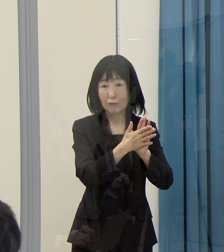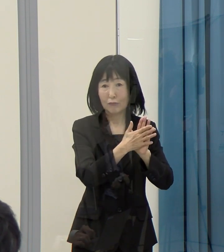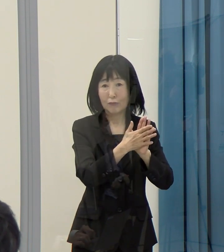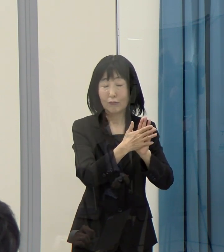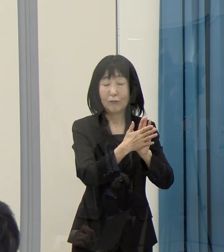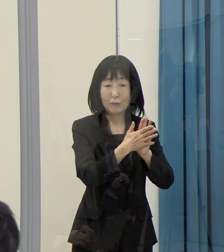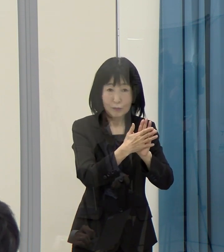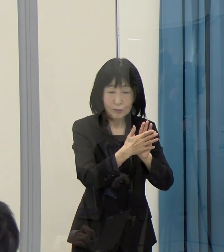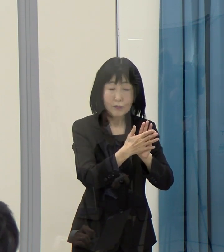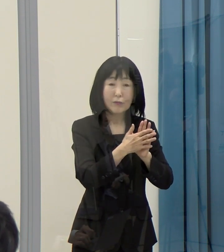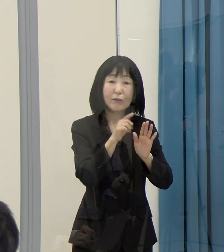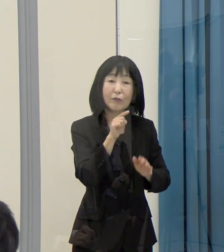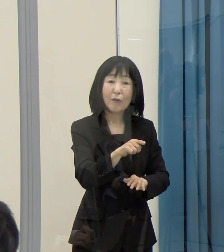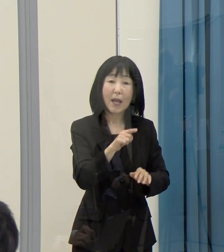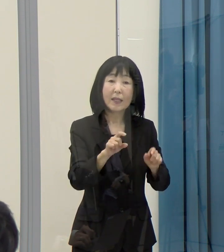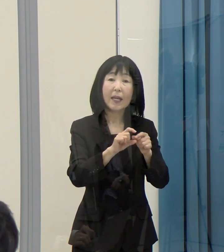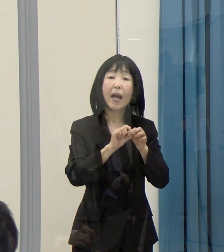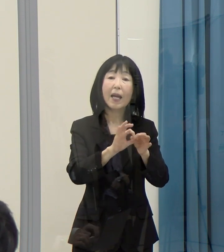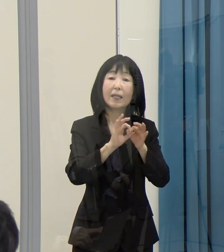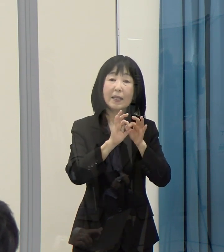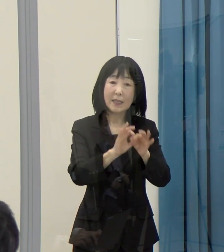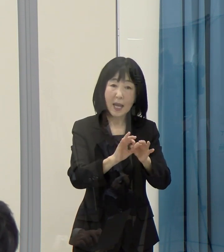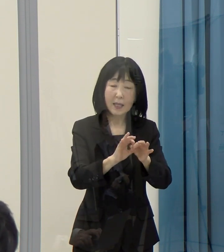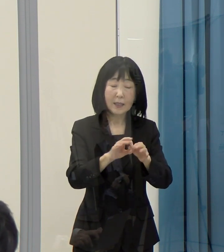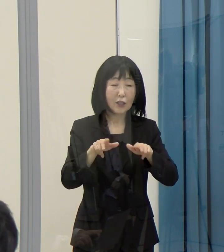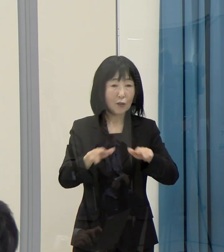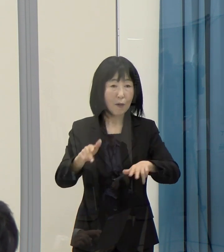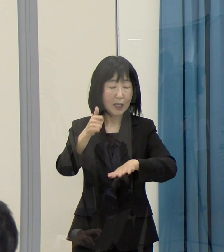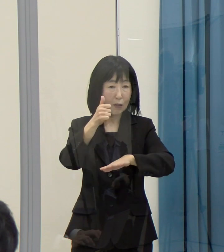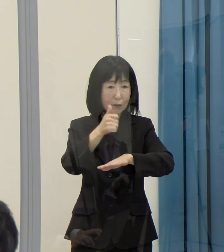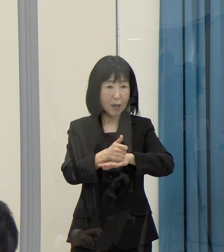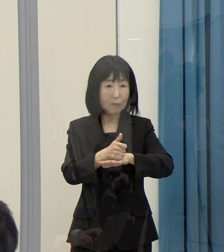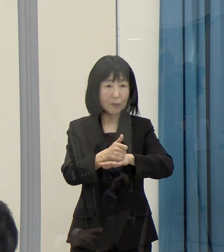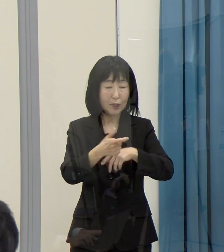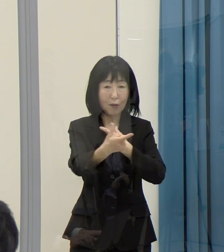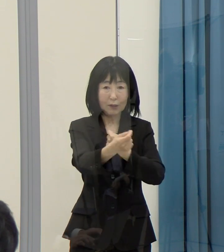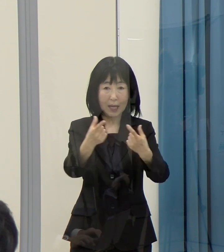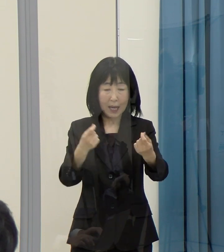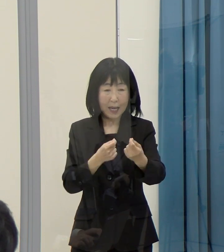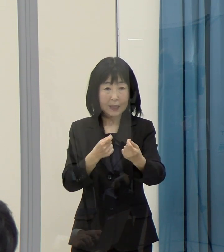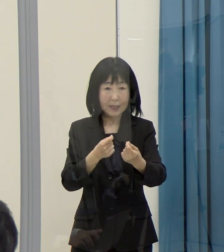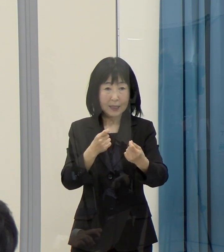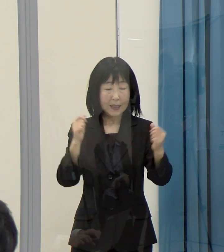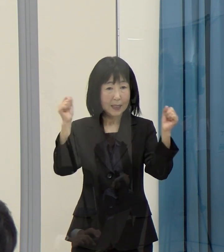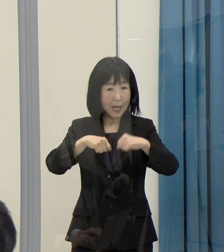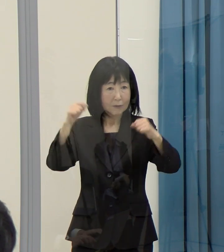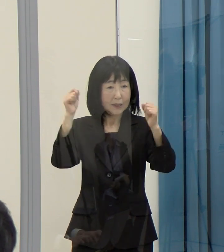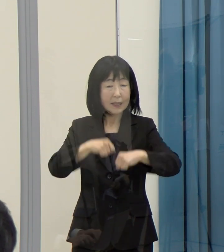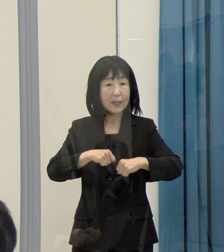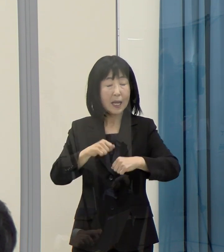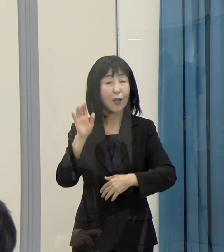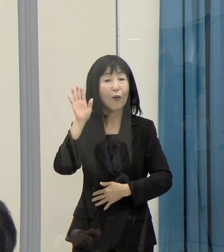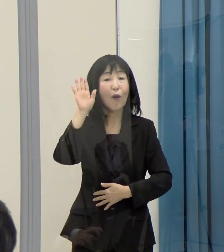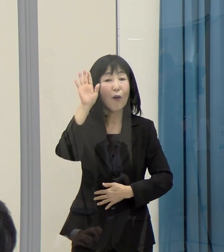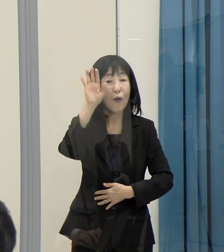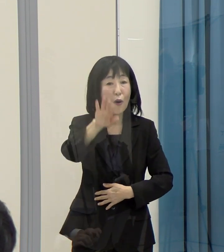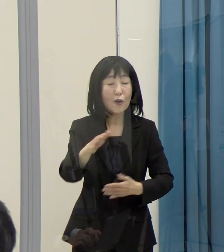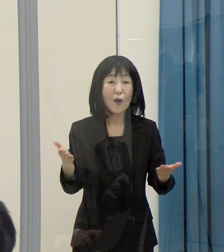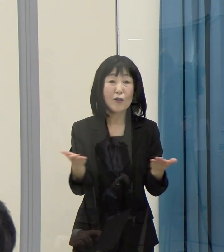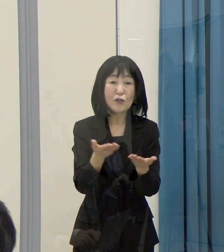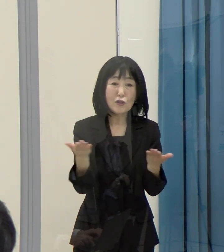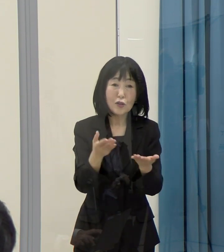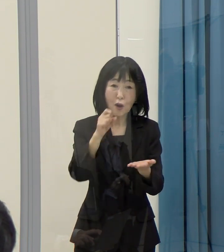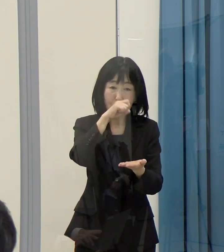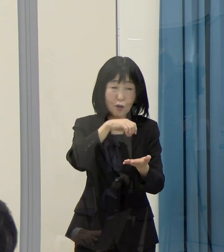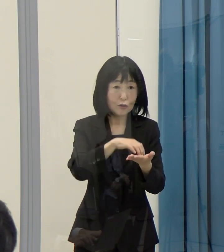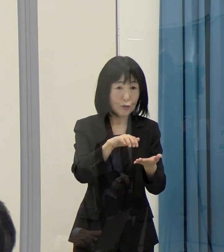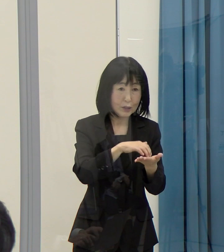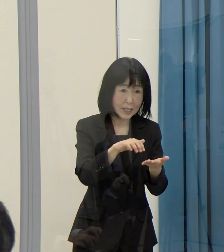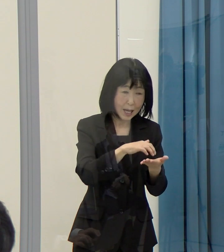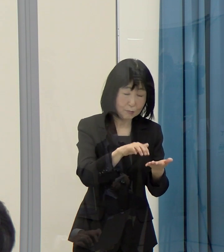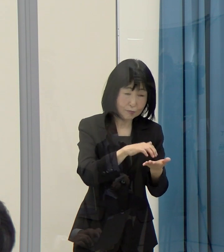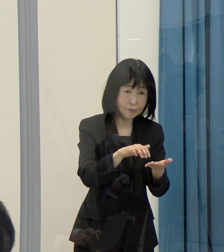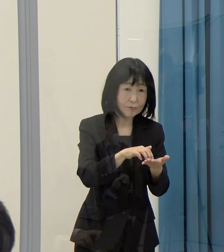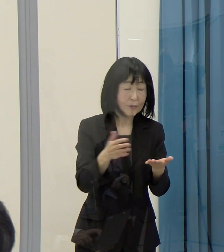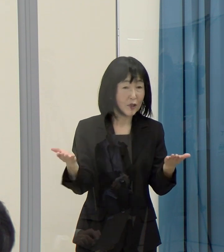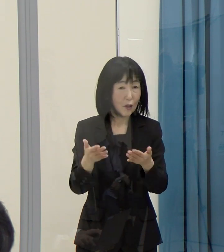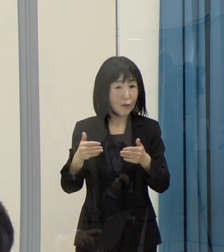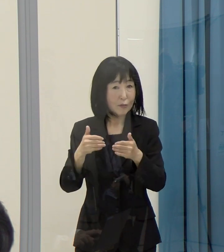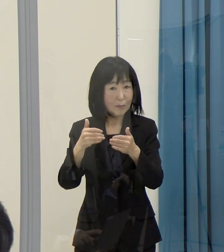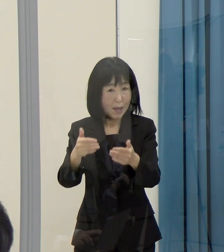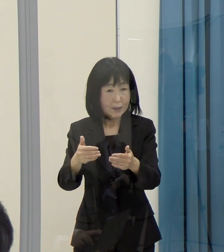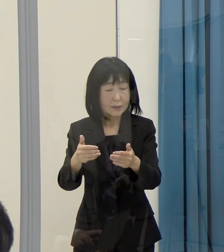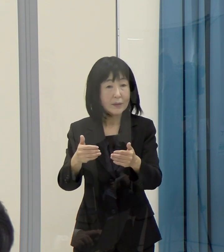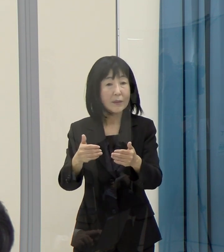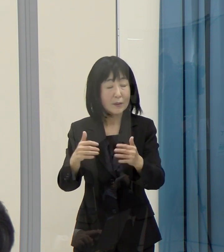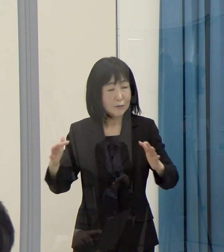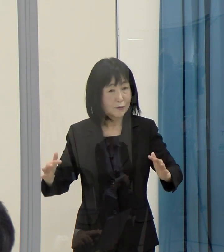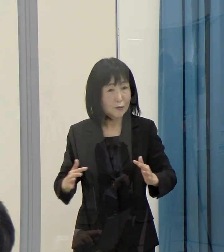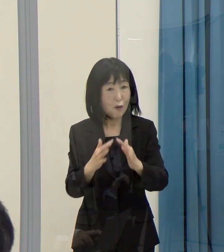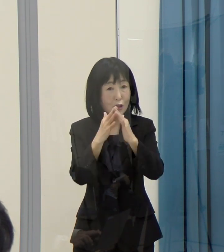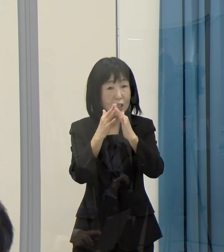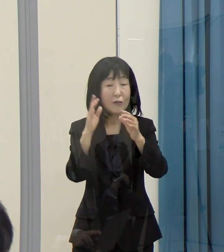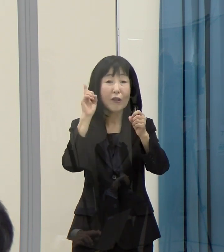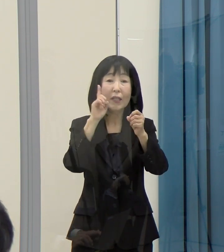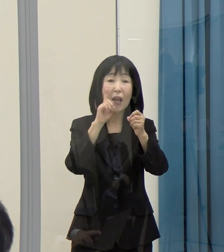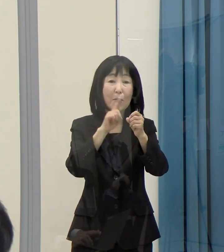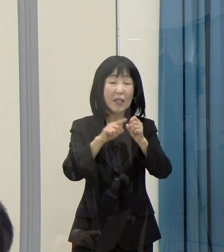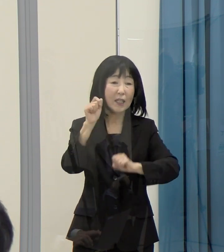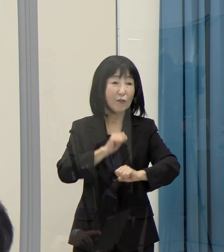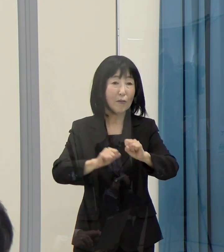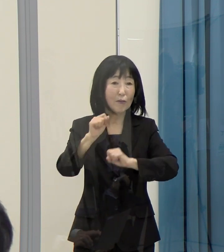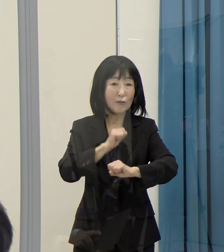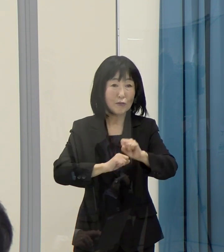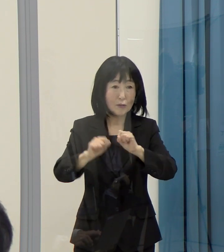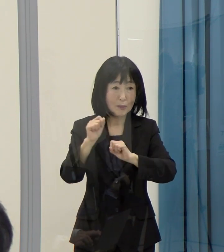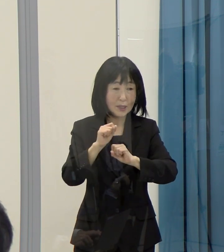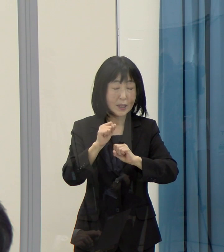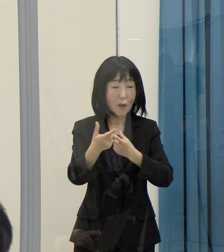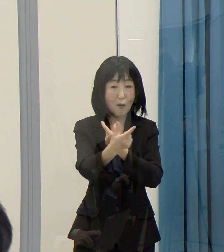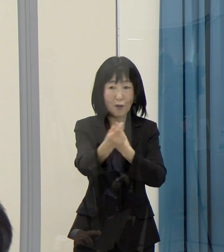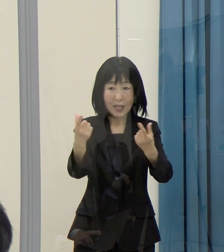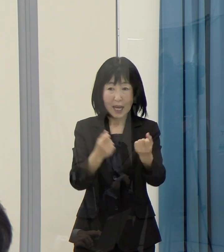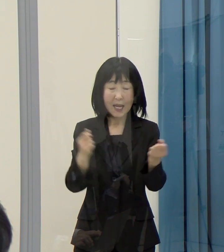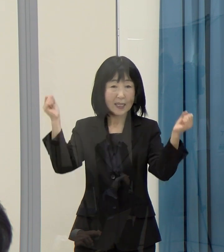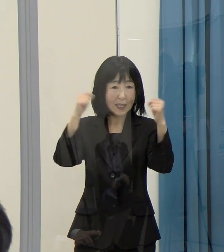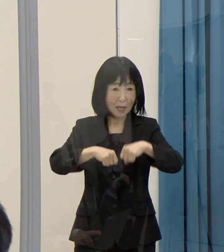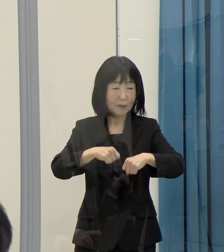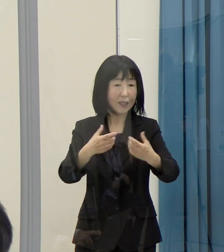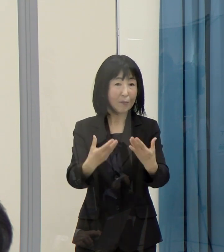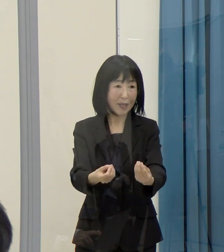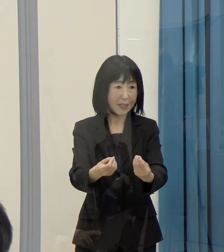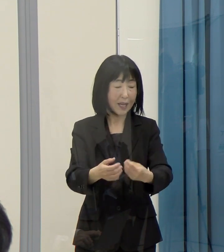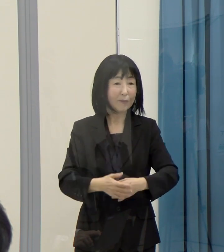その点について行政のトップとして方針を確認し、また予算化も必要ですので、これからの事業の構築に向けて取り組んでいくことを確認させていただいたというところです。